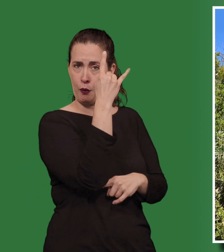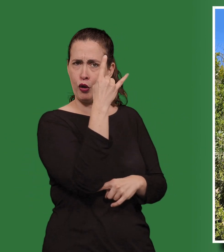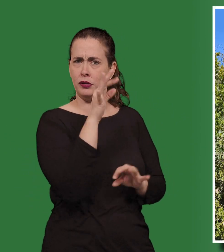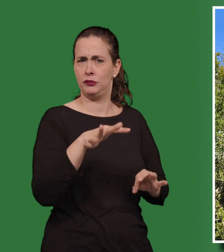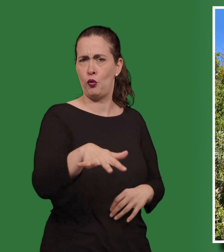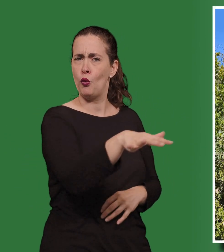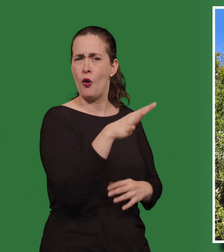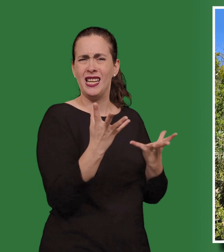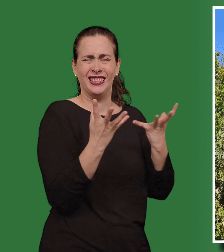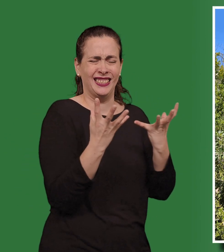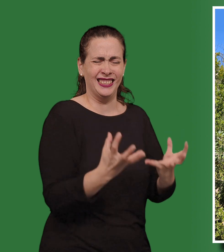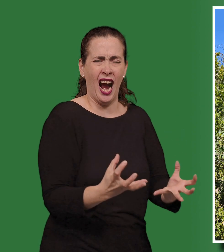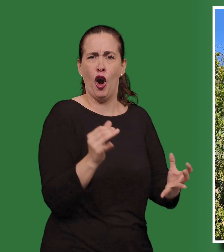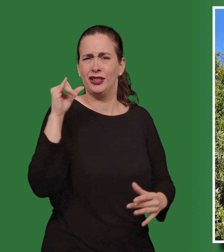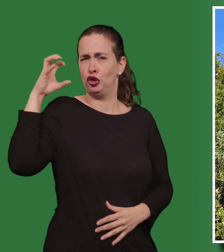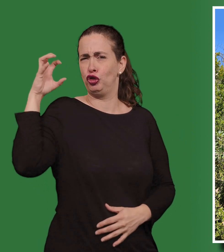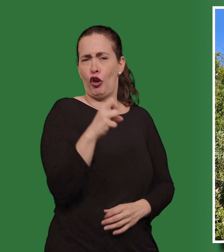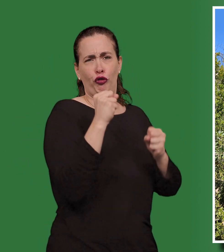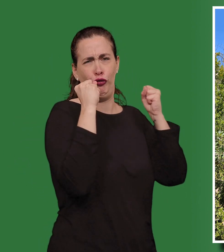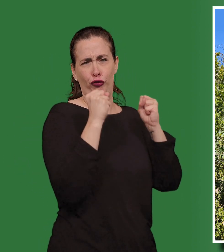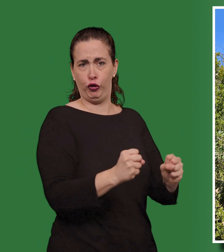Viuen en indrets eixuts i assolellats,